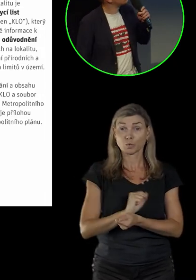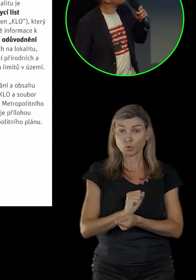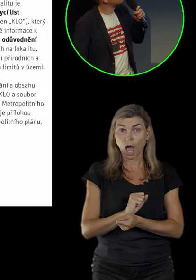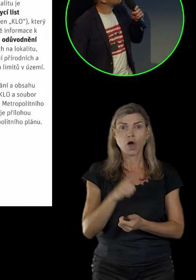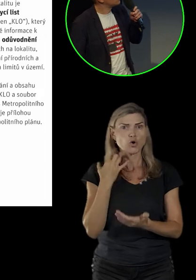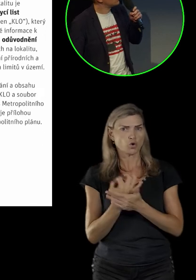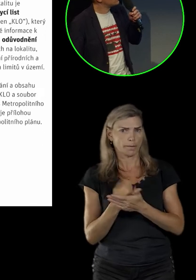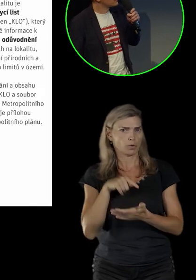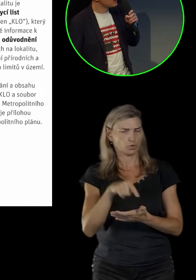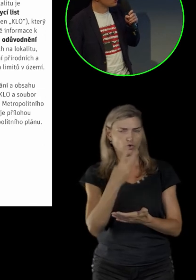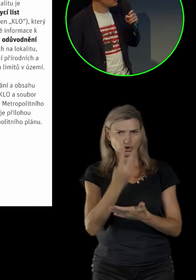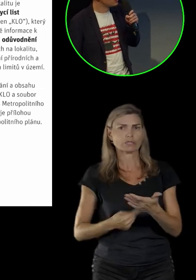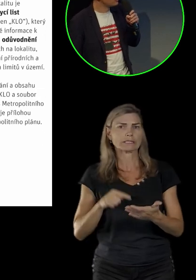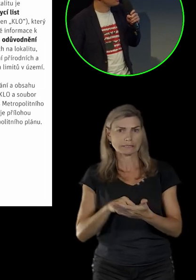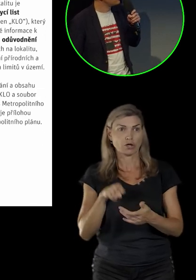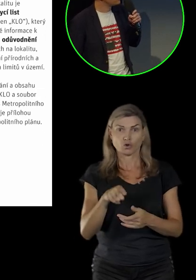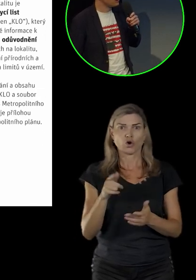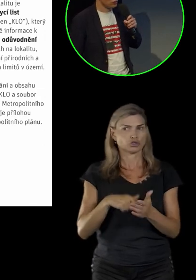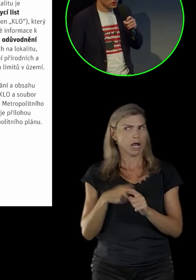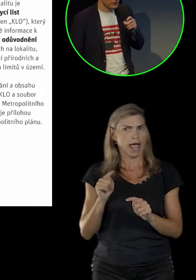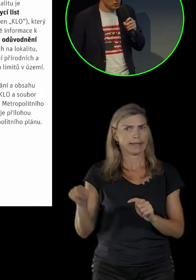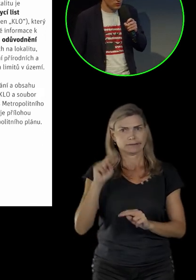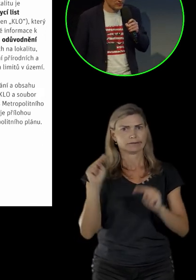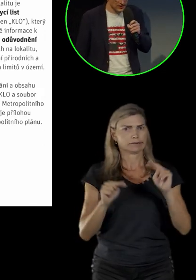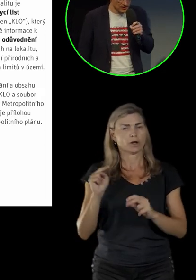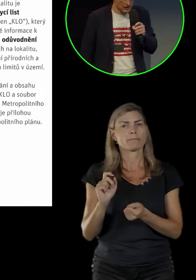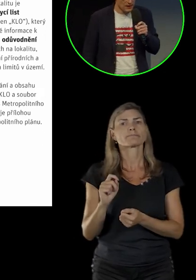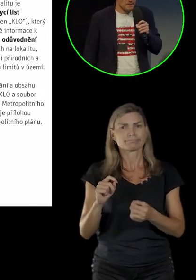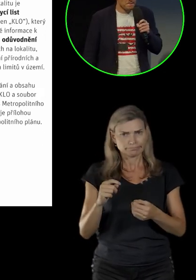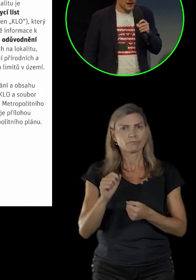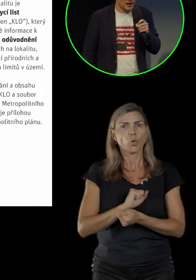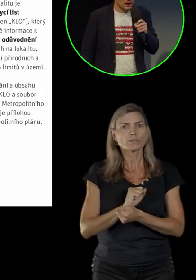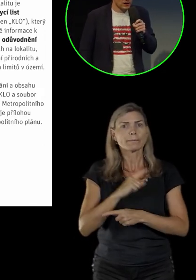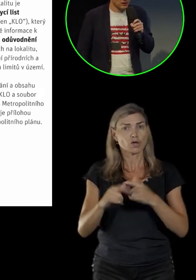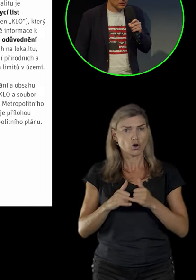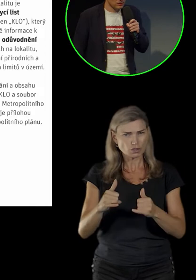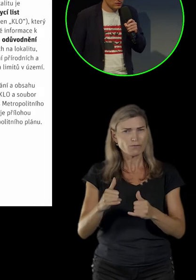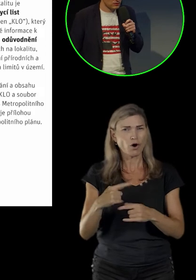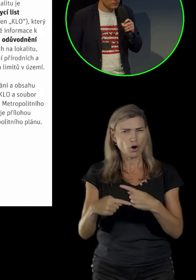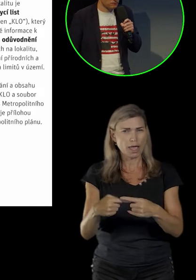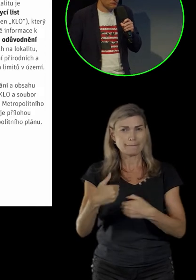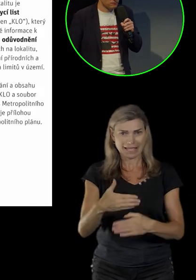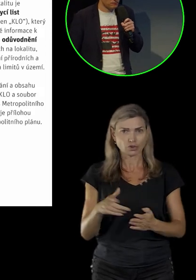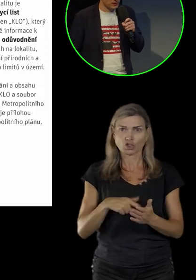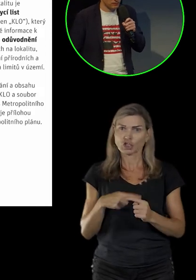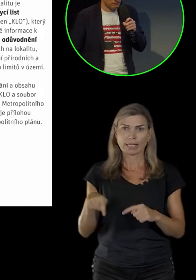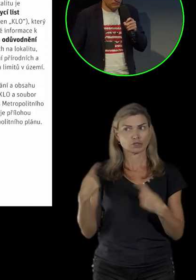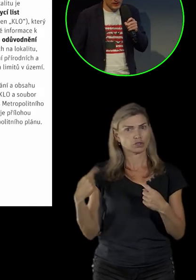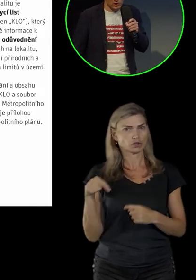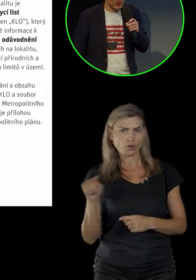protože je to jedna z nejdiskutovanějších věcí v územním rozvoji města. A my, když chceme